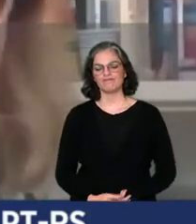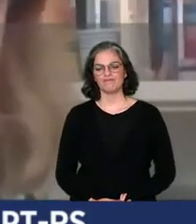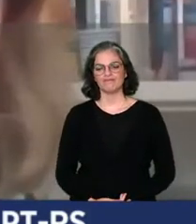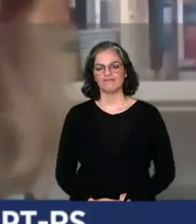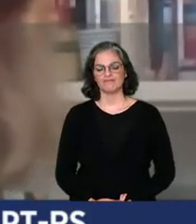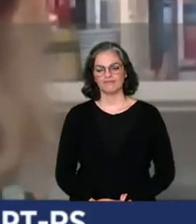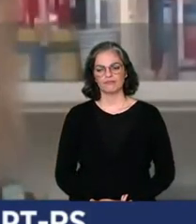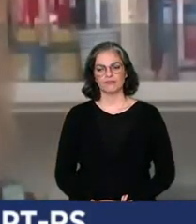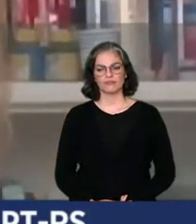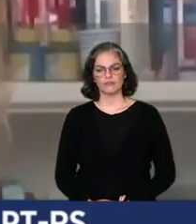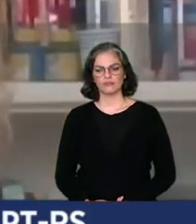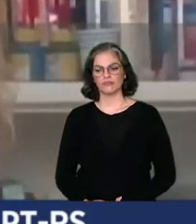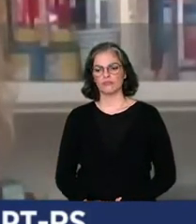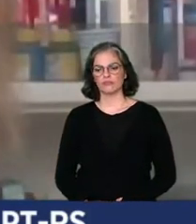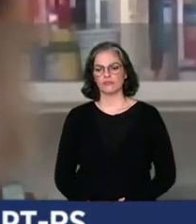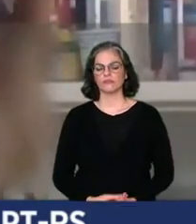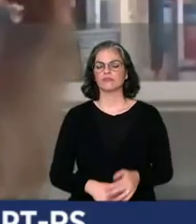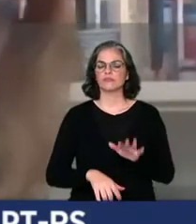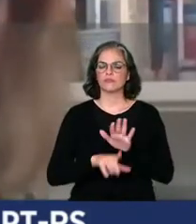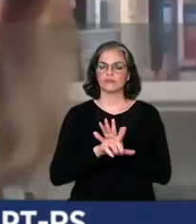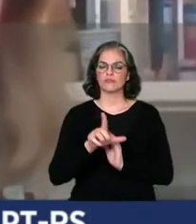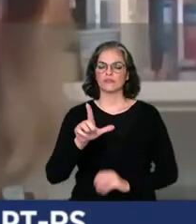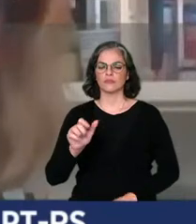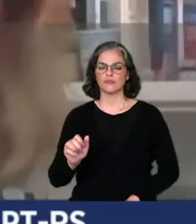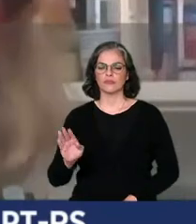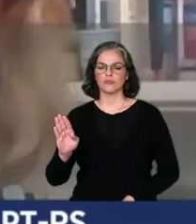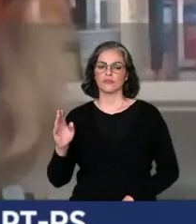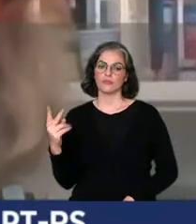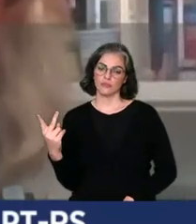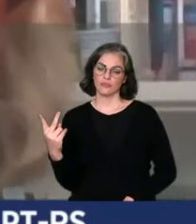ROCHA, NA DEFINIÇÃO DEFINIÇÃO UNÂNIME DO SENADO NA LEI PAULO GUSTAVO, NA CONSTRUIU DA LEI ALDIR BLANC 2